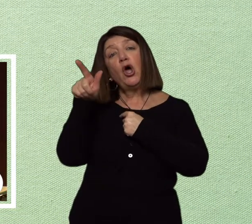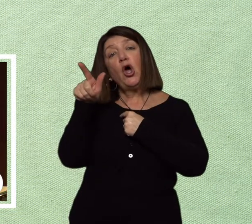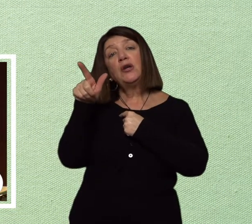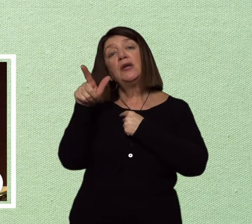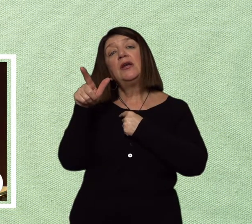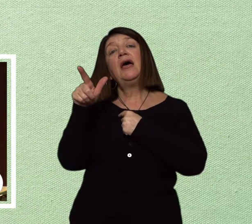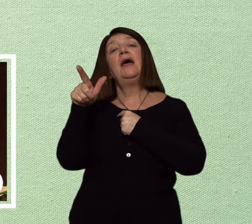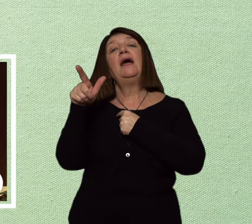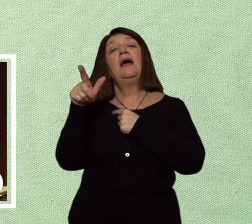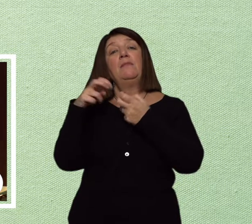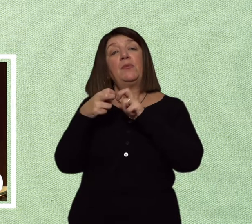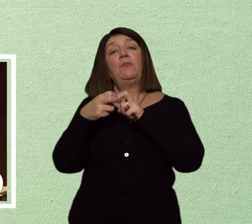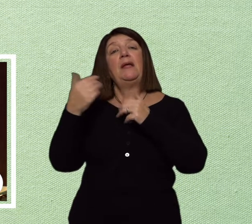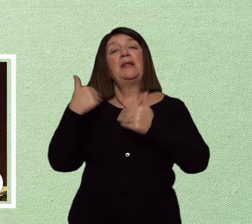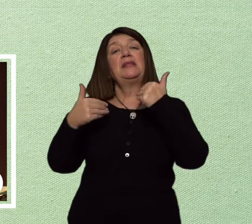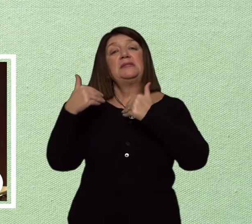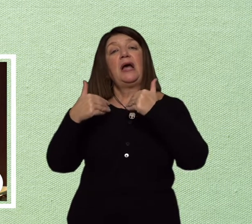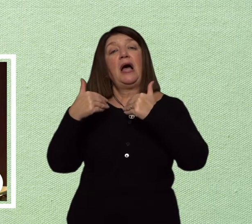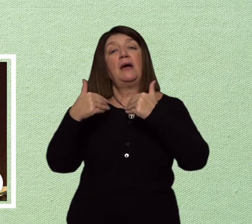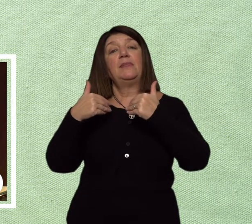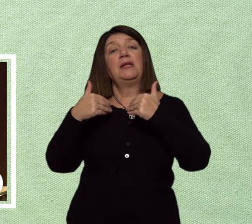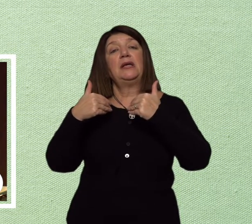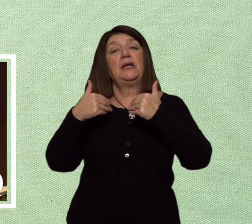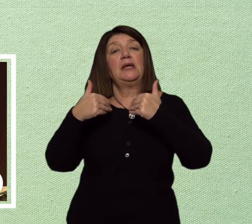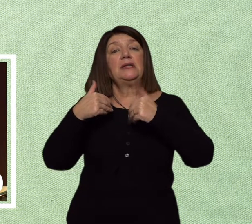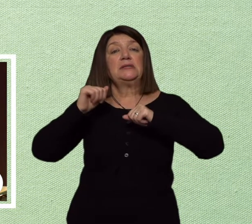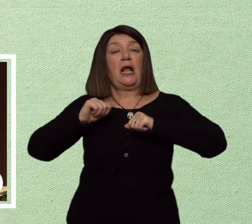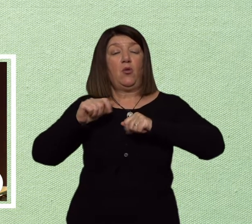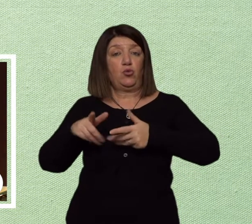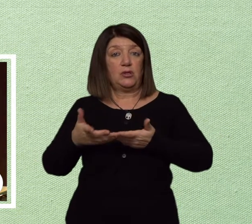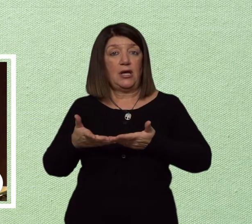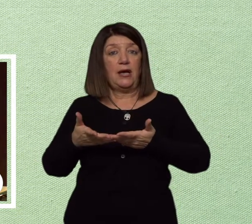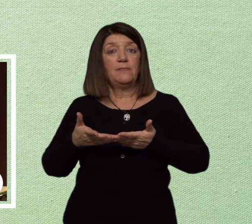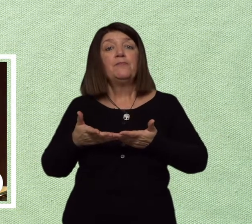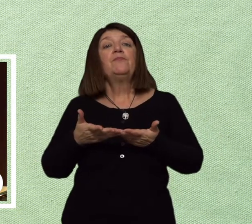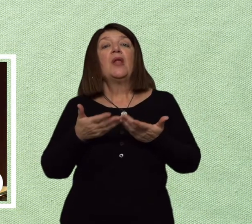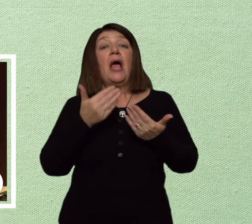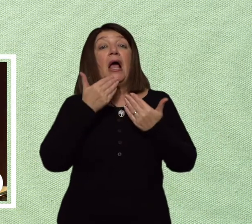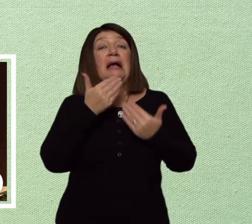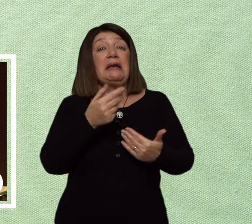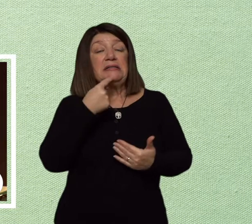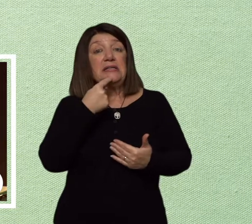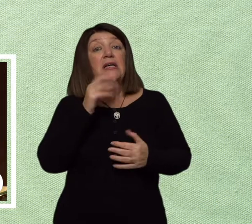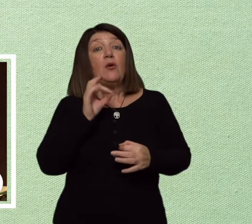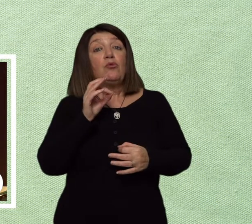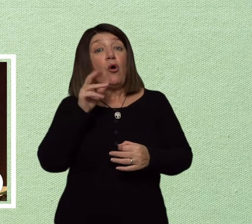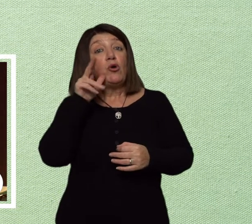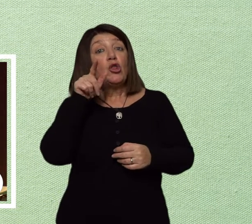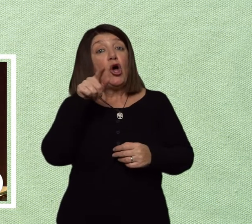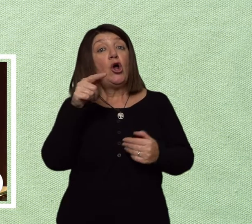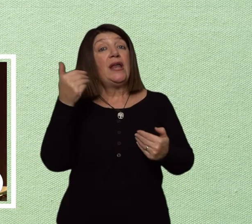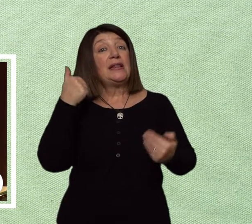non, hanno portato proprio questa... anche questa loro esperienza personale di accessibilità